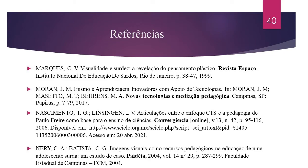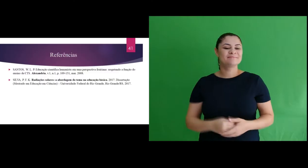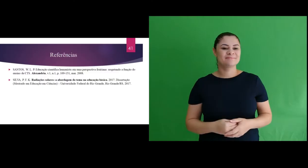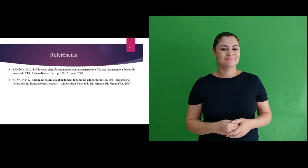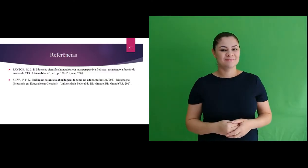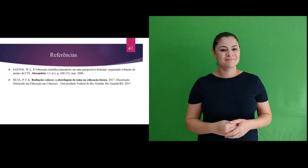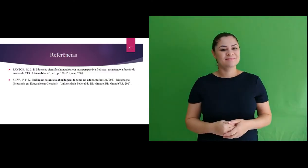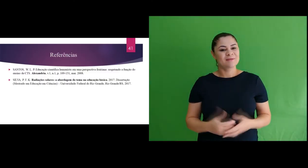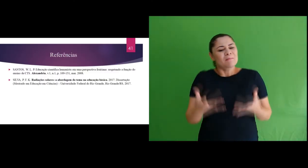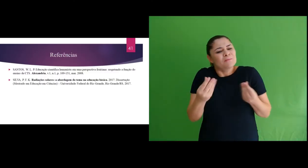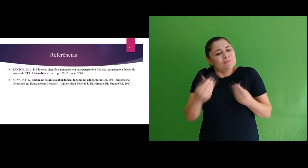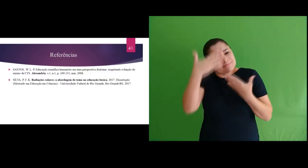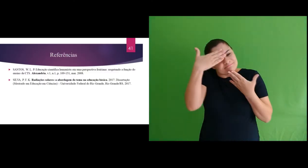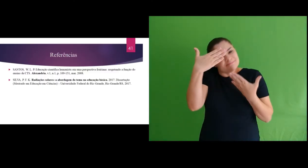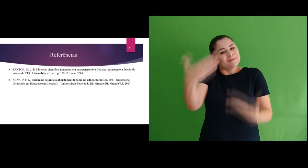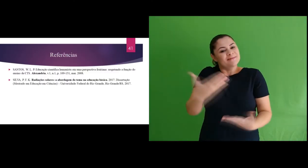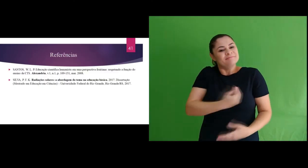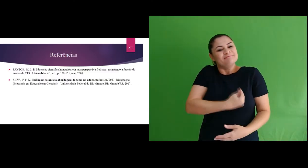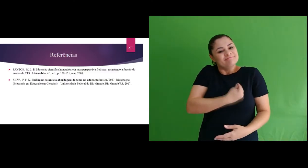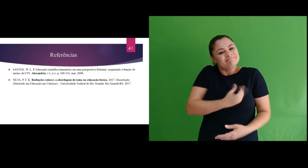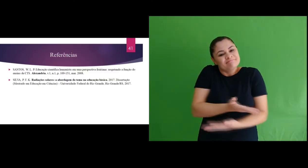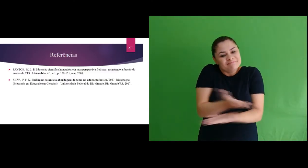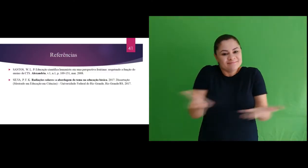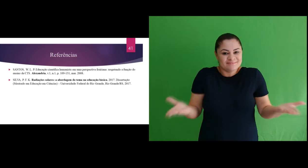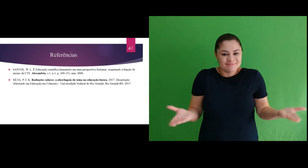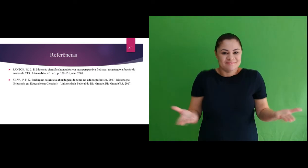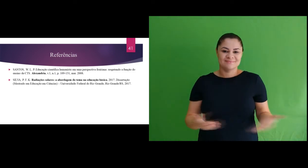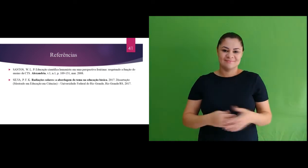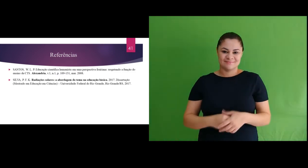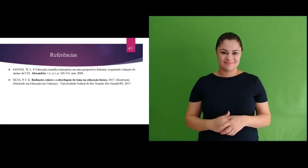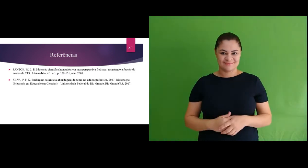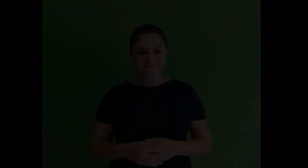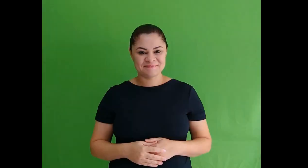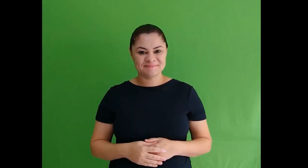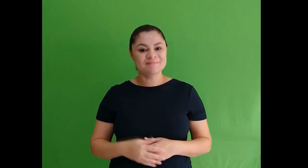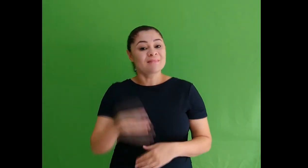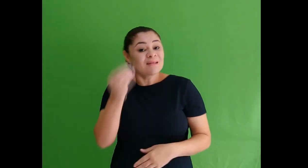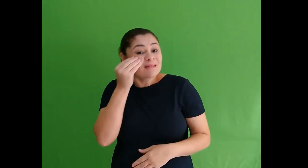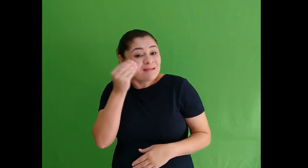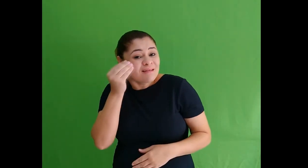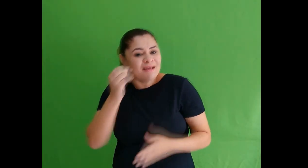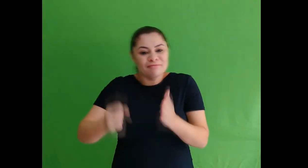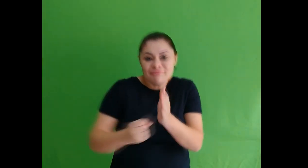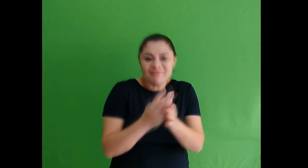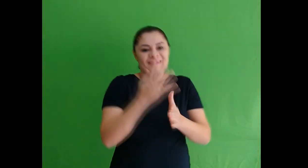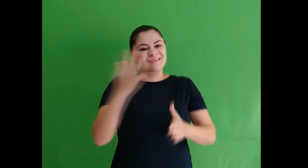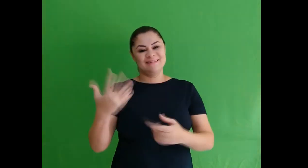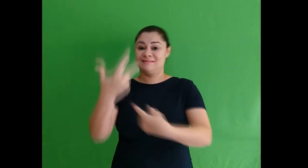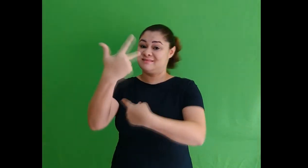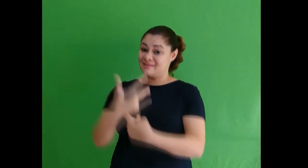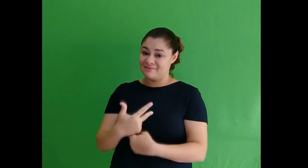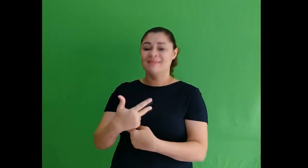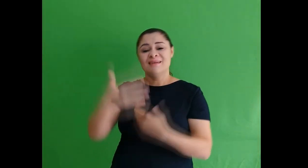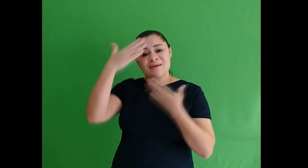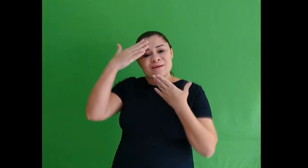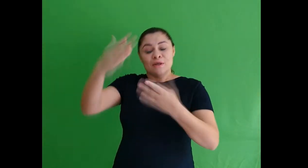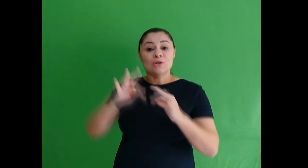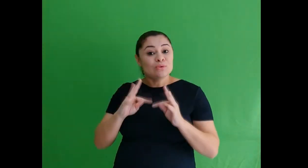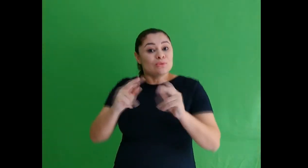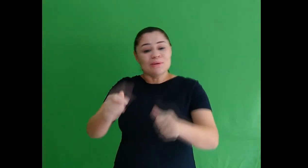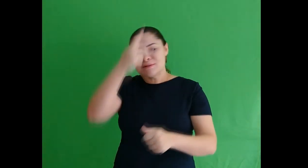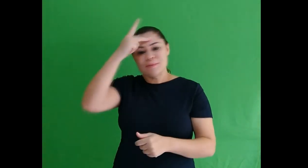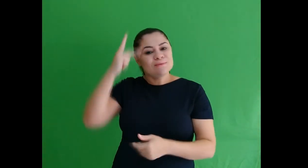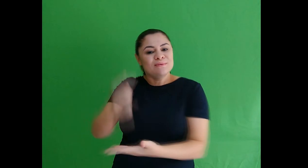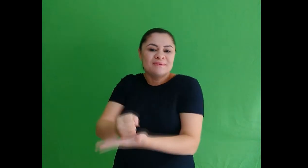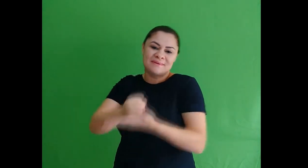e agradeço a presença! Muito obrigada! Foram diversas as tentativas para gravar